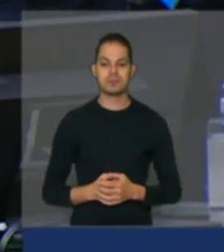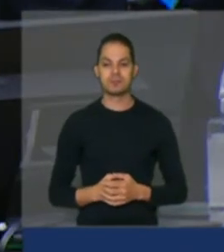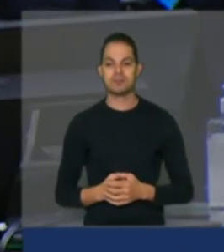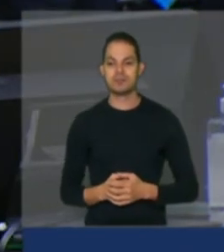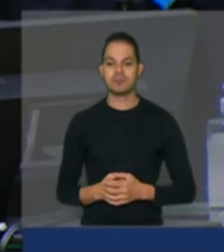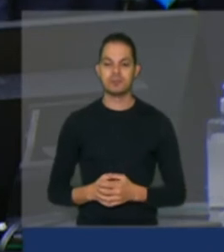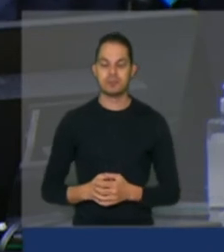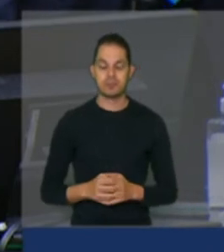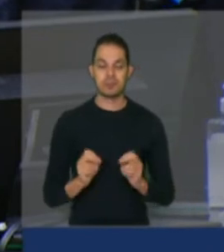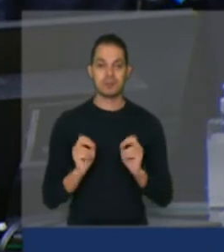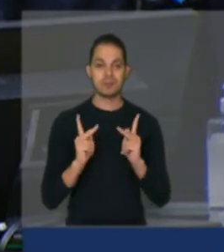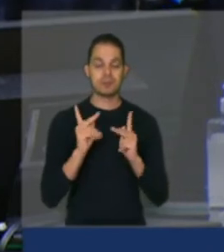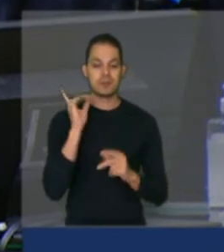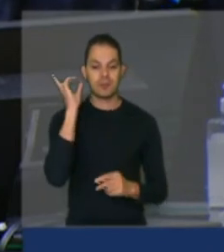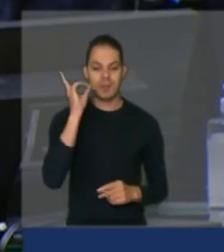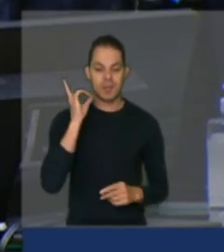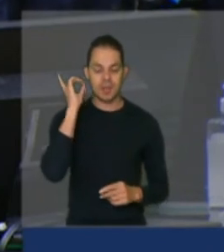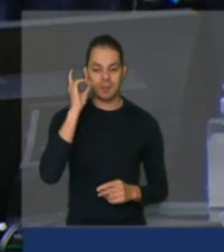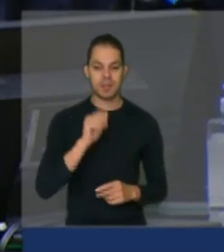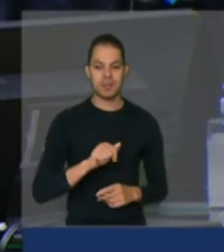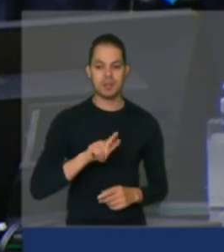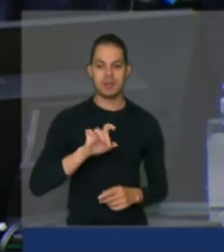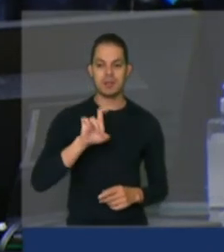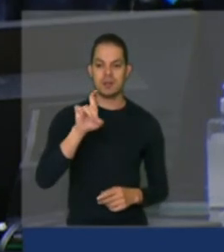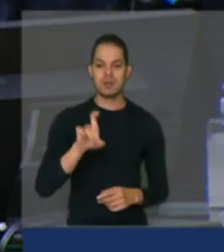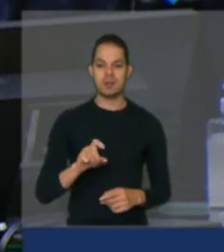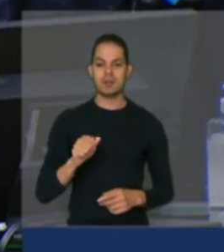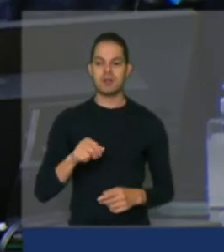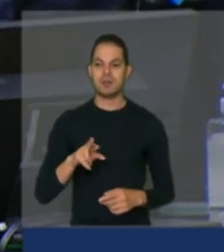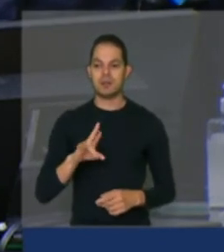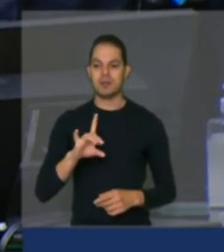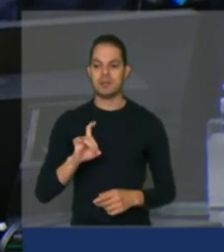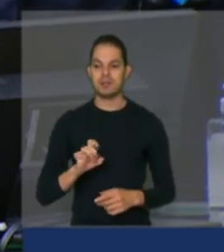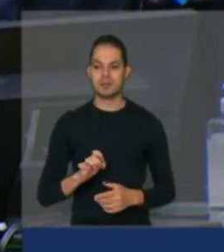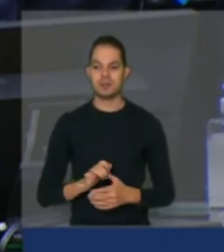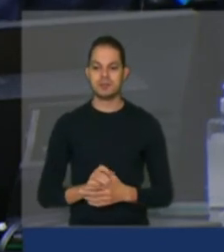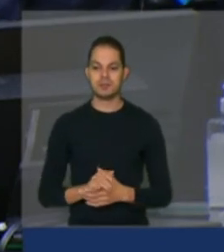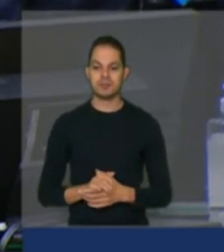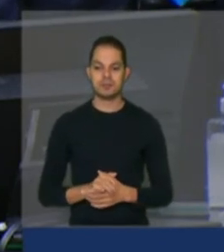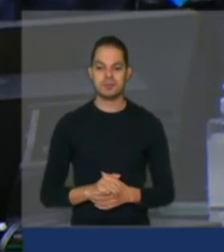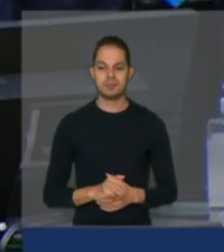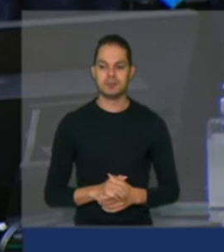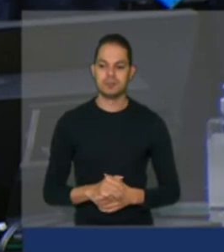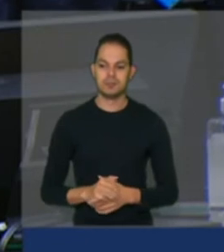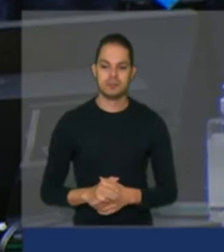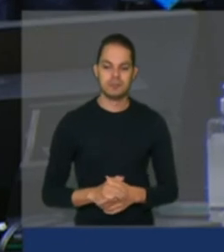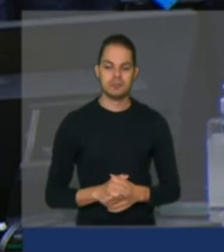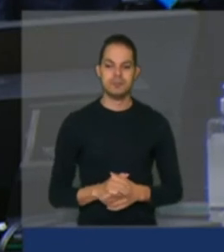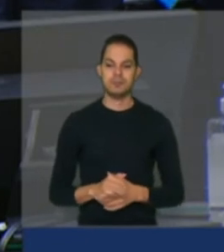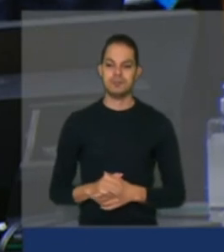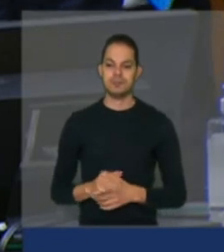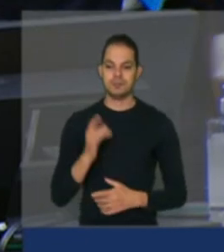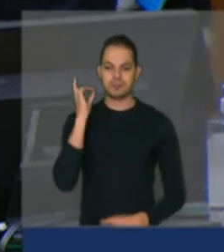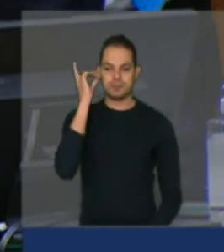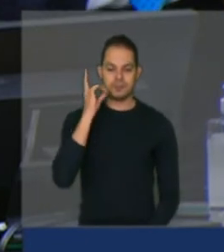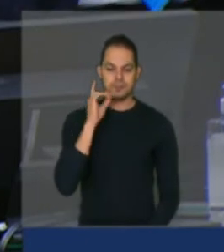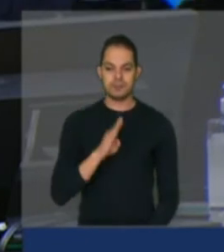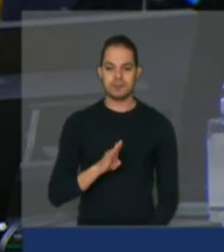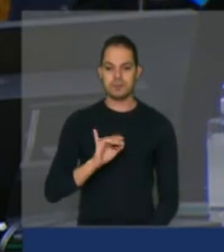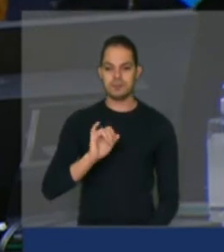DEPUTADO ALEXANDRE PADILHA DE SÃO PAULO. E AGORA ENTÃO VAMOS VOLTAR A BRASÍLIA COM A DEPUTADA BIA KICIS. DEPUTADO... SAMUEL MOREIRA.